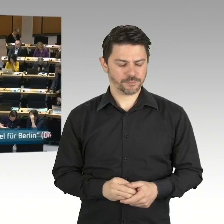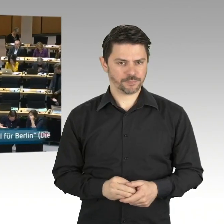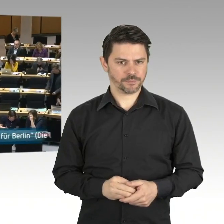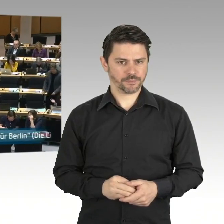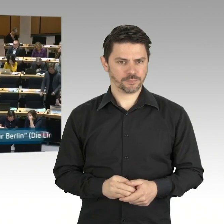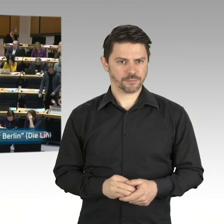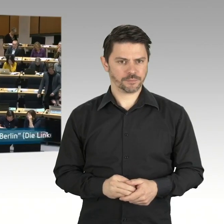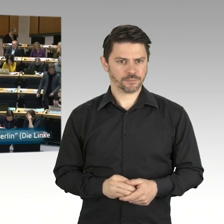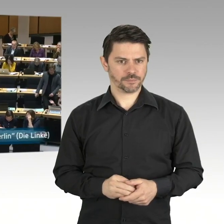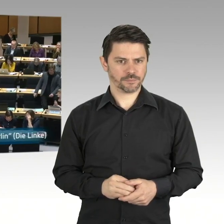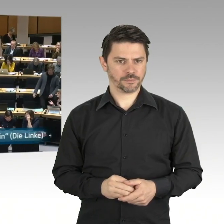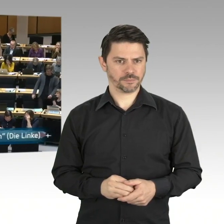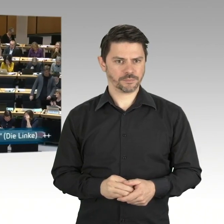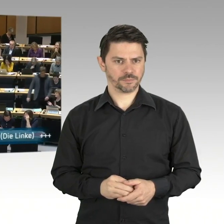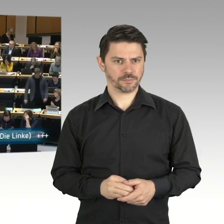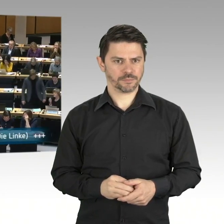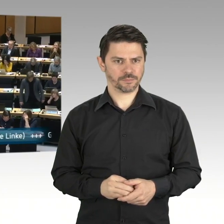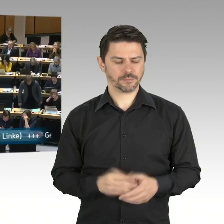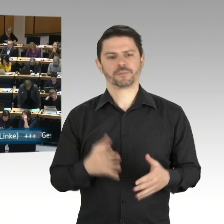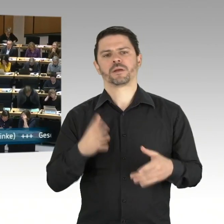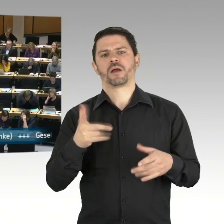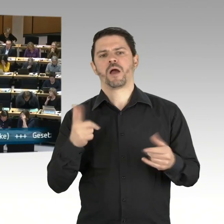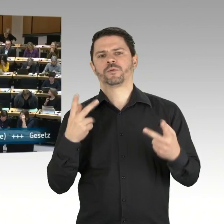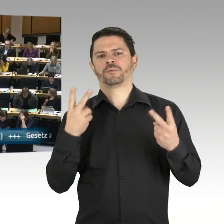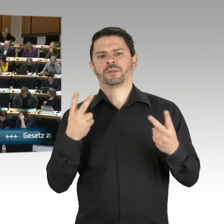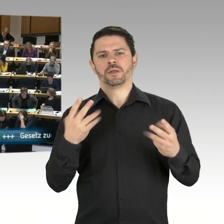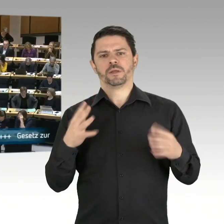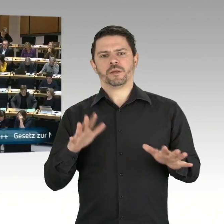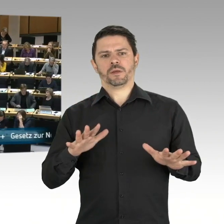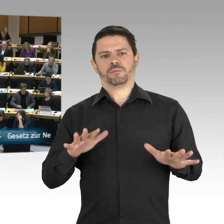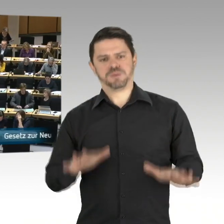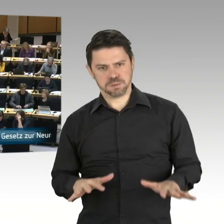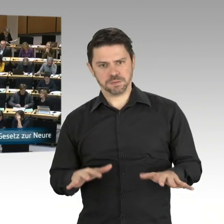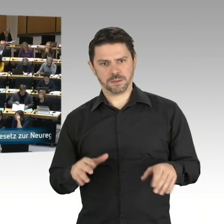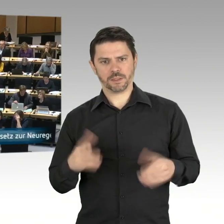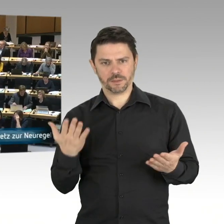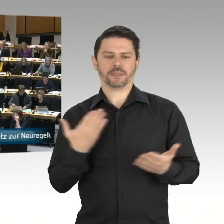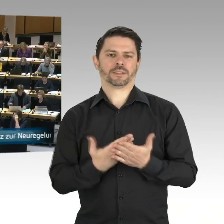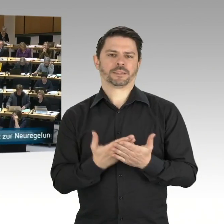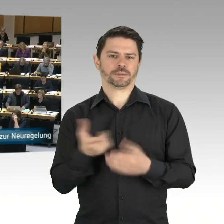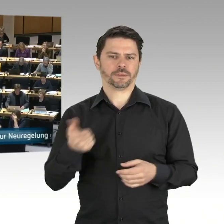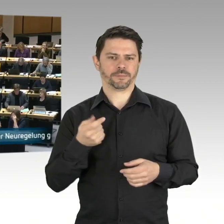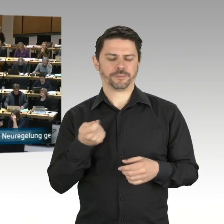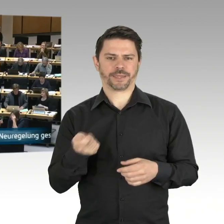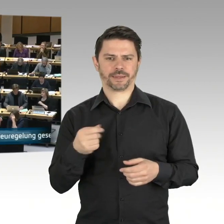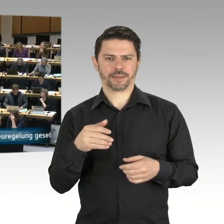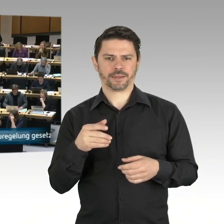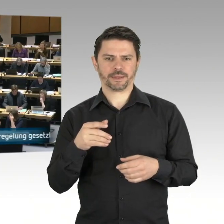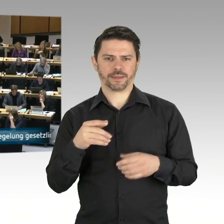Berlin hat aufgrund der Föderalismusreform von 2006 für dieses Gesetz die landesrechtliche Kompetenz.